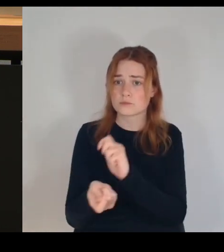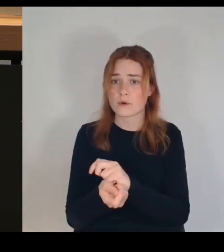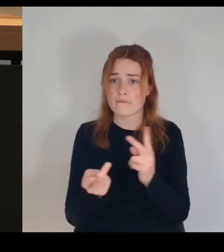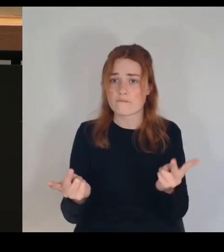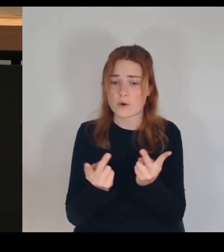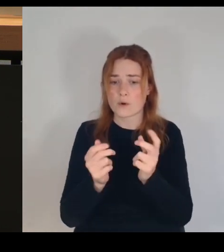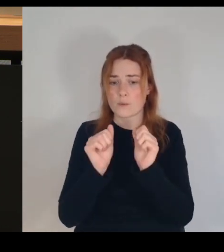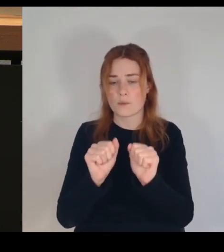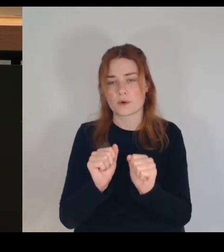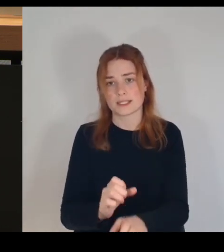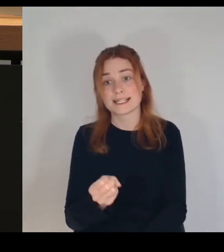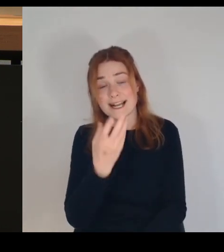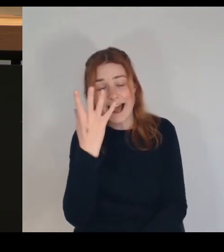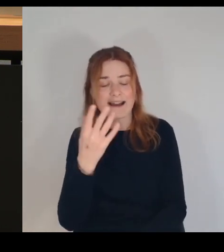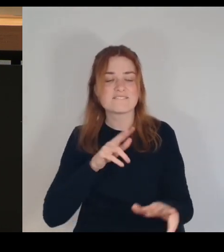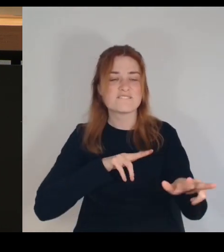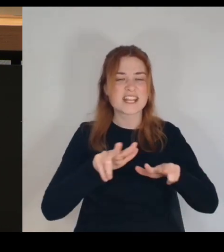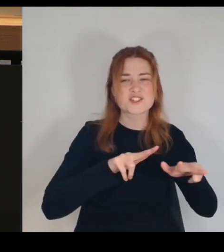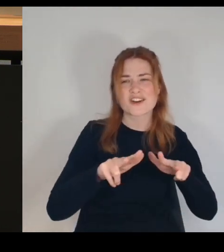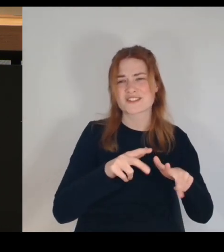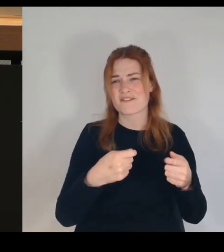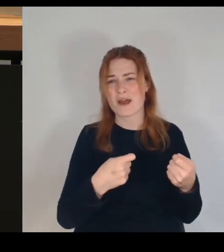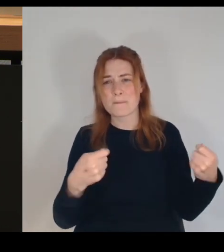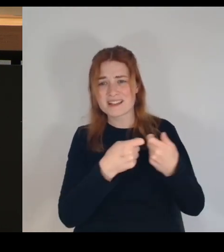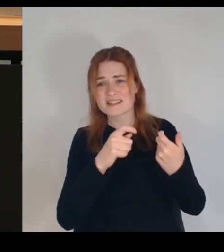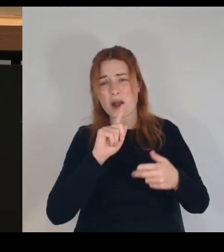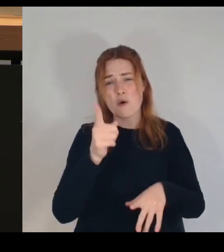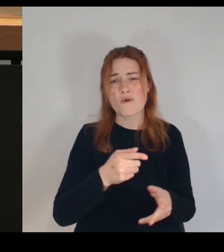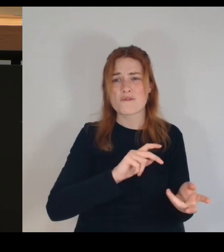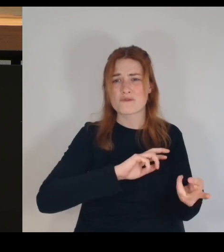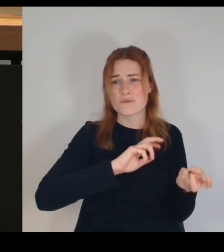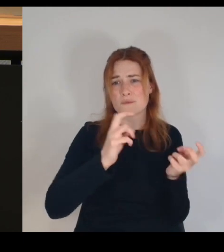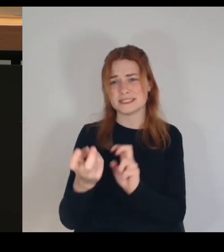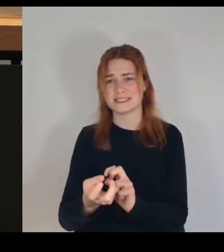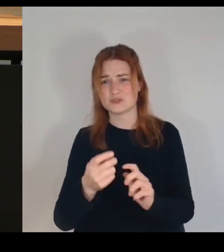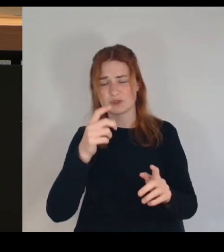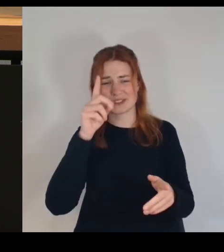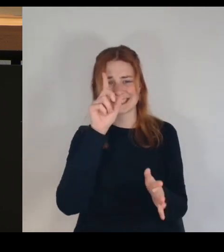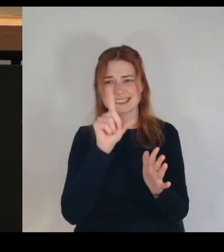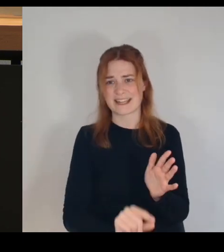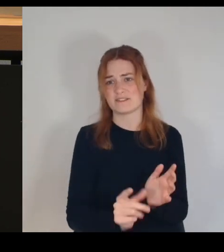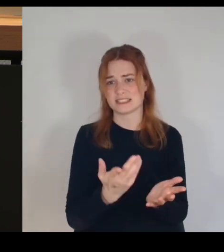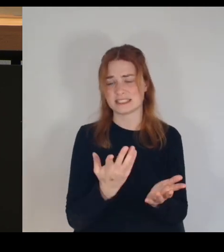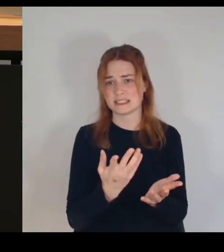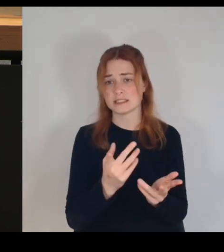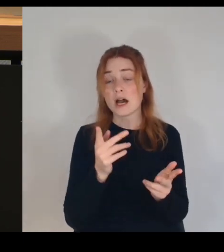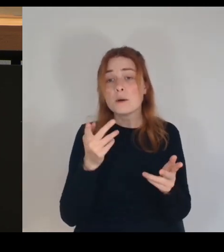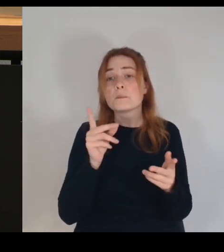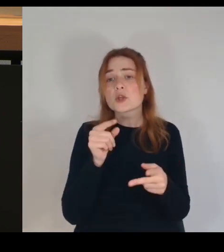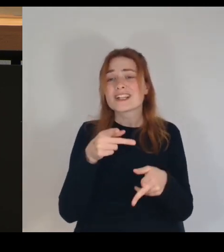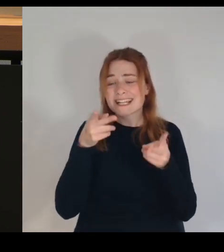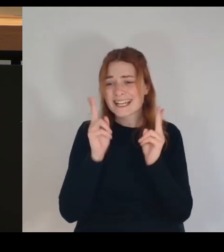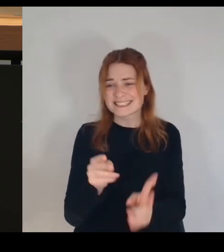Und wenn sie dann so ein ausgeprägtes Rechtsverständnis haben, was ist denn bitteschön mit den Tausenden von falsch abgestellten PKW, die unter